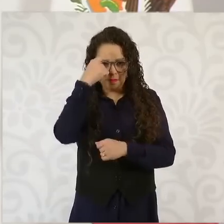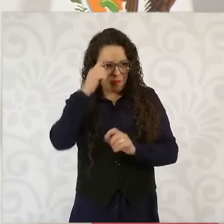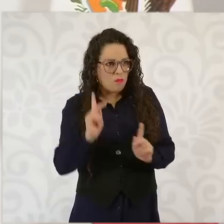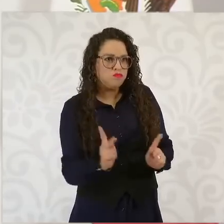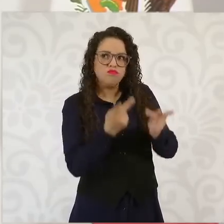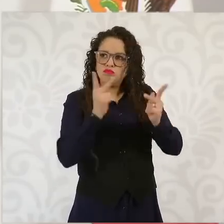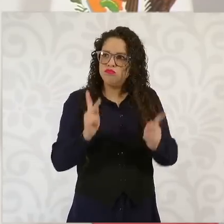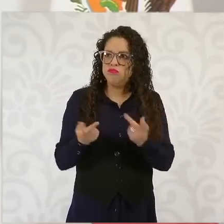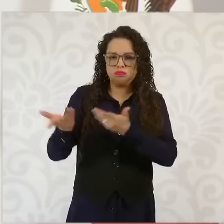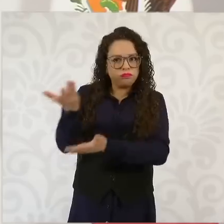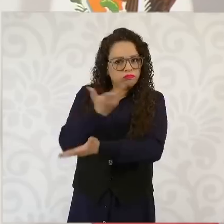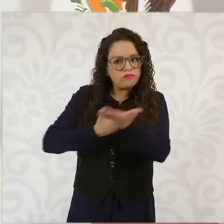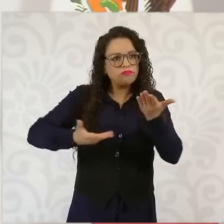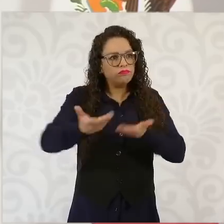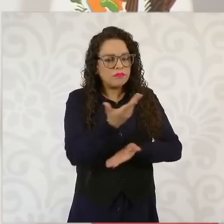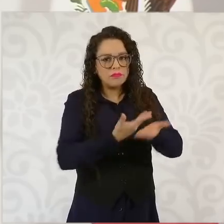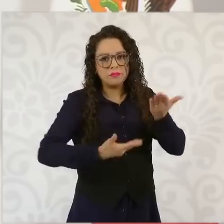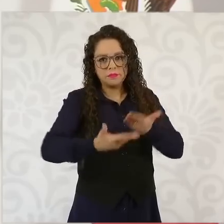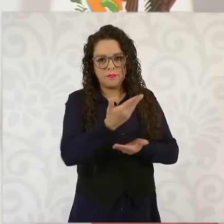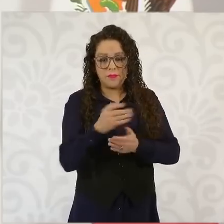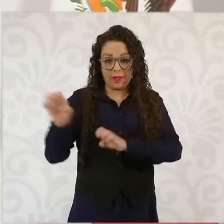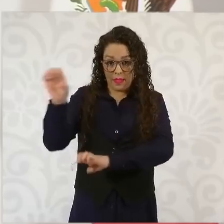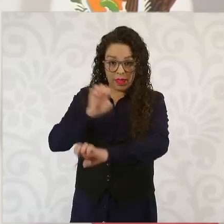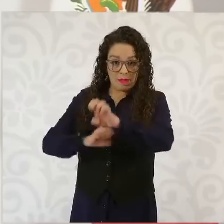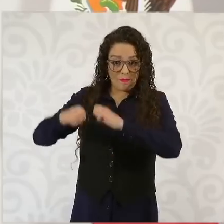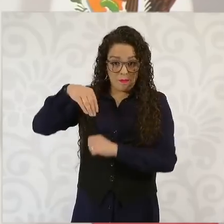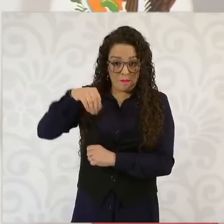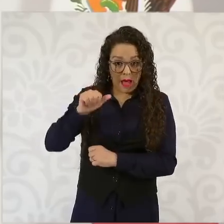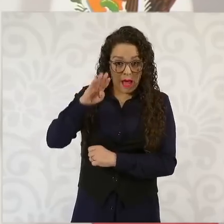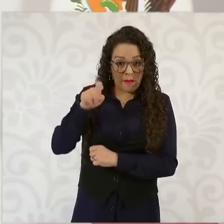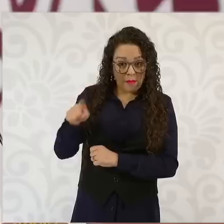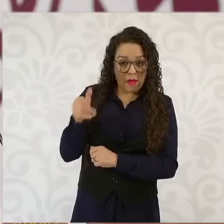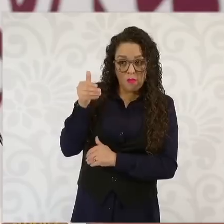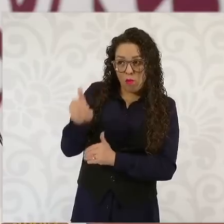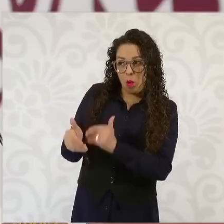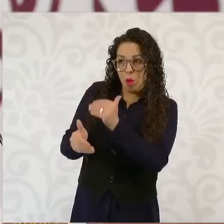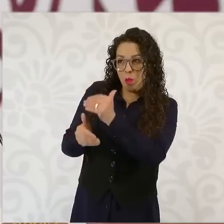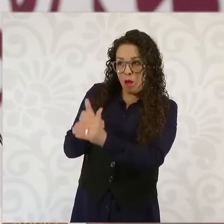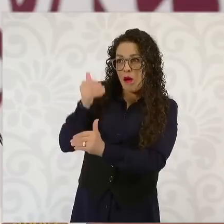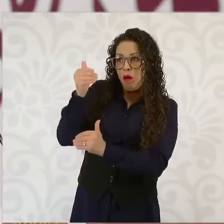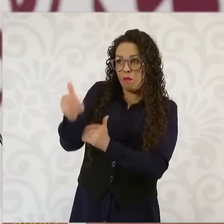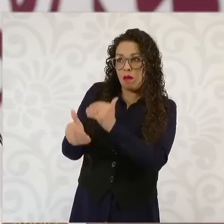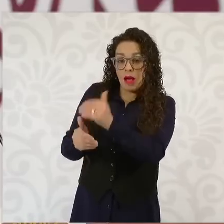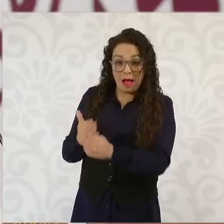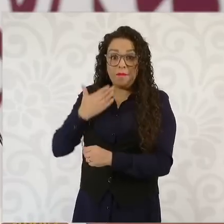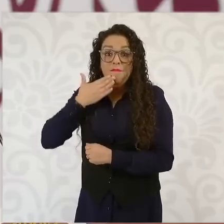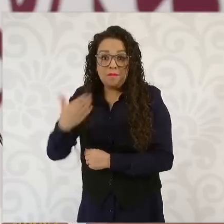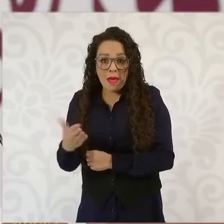de mave es también el crecimiento de México y Seguiremos invirtiendo e innovando por nuestro